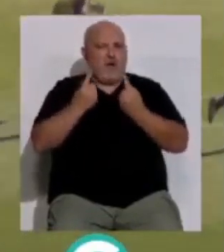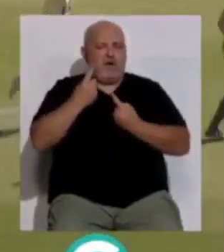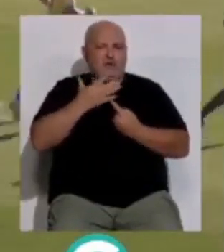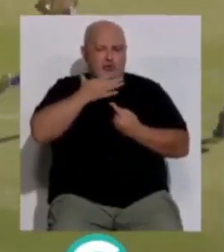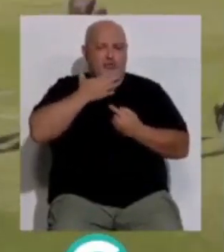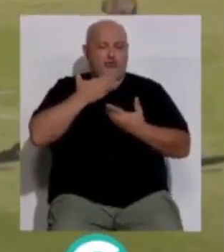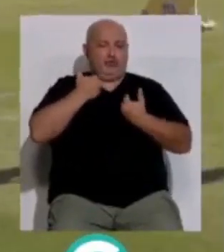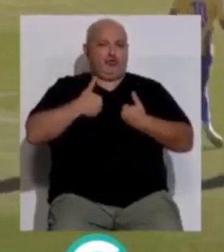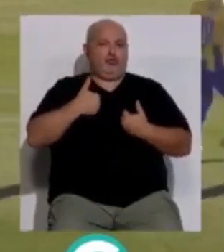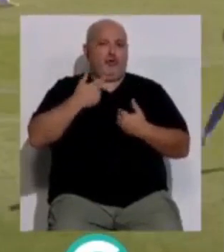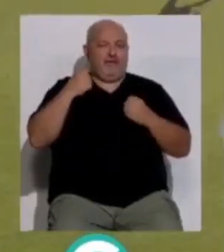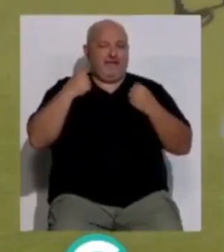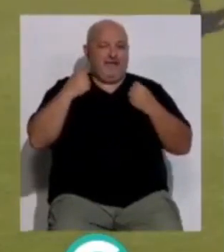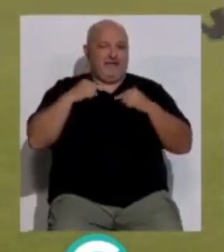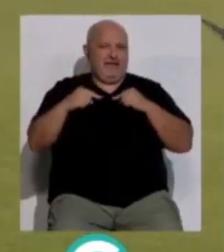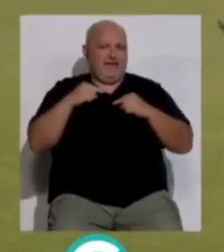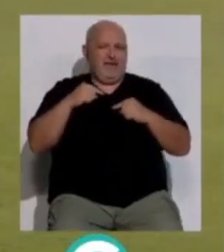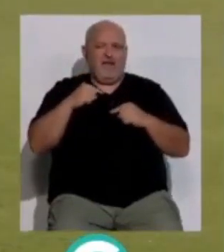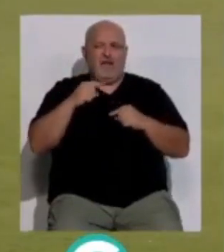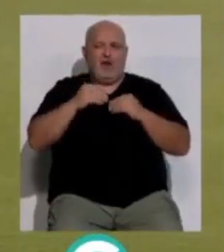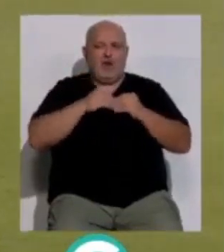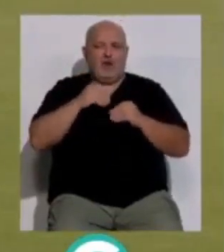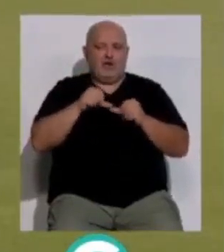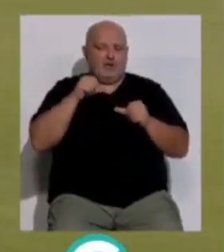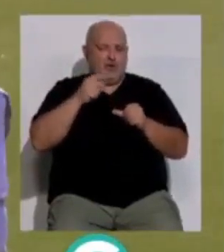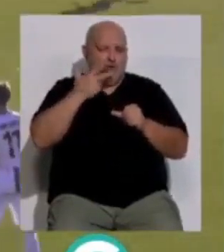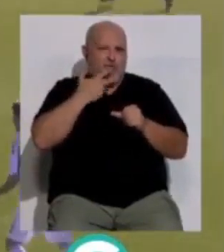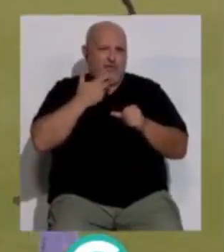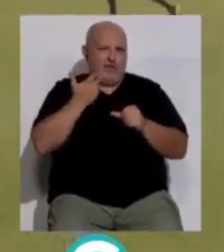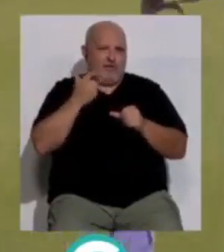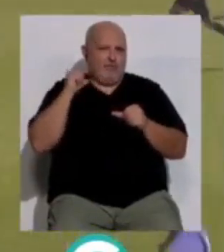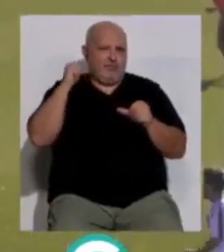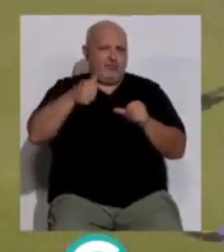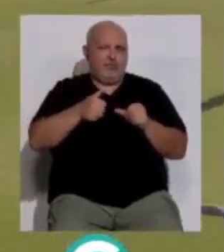ley por el colectivo no me incluyo que lo hago ni lo por ya hace tiempo No trabajo con niños